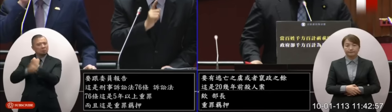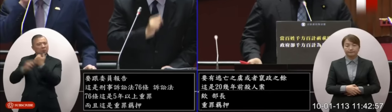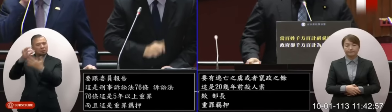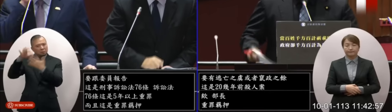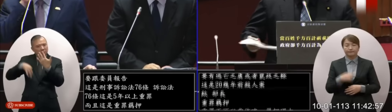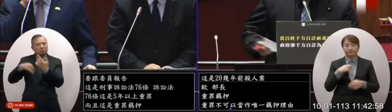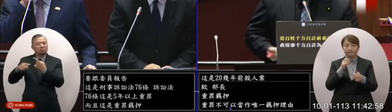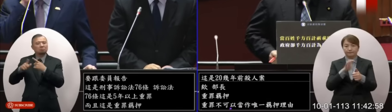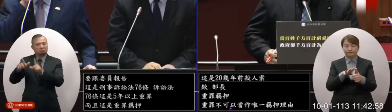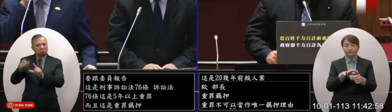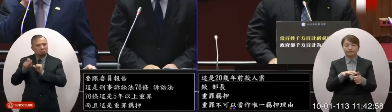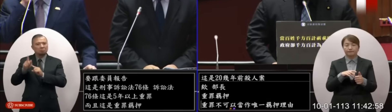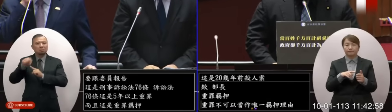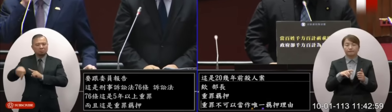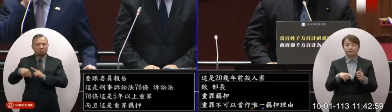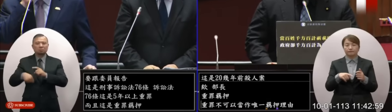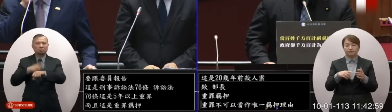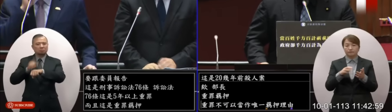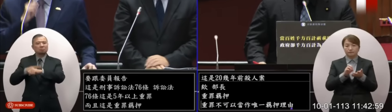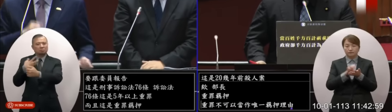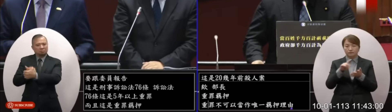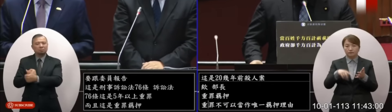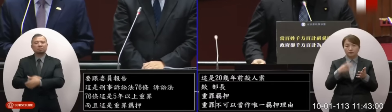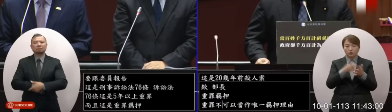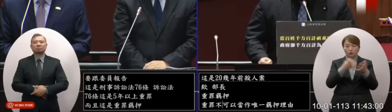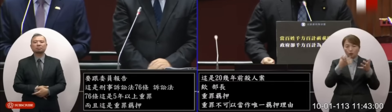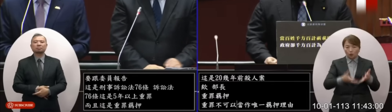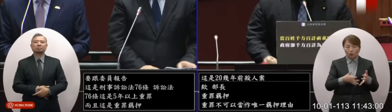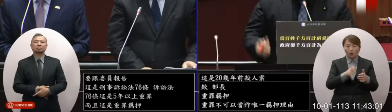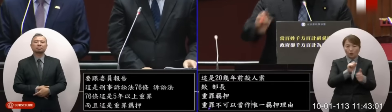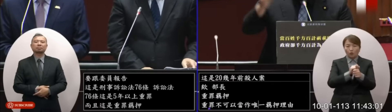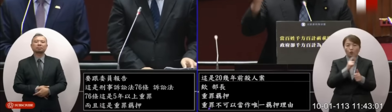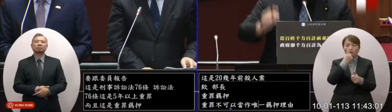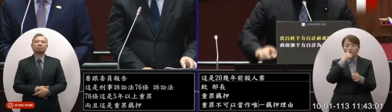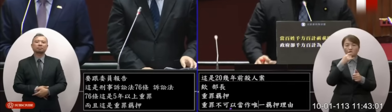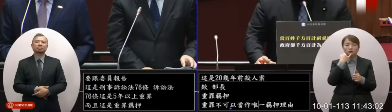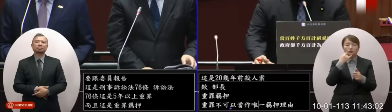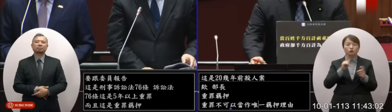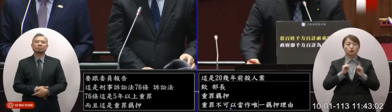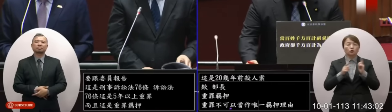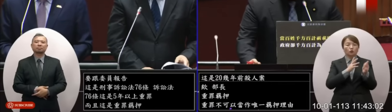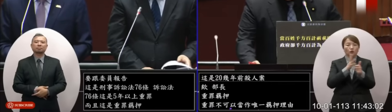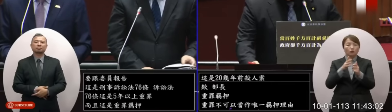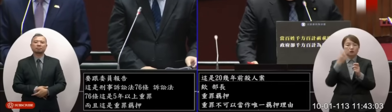這個這個 這個審過來 報告一下 部長重罪不是羈押的唯一理由 這你可以去隨便問一下一個檢察官啊